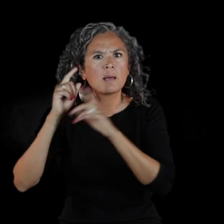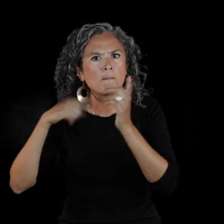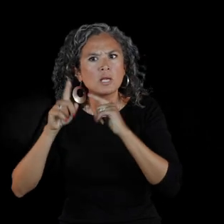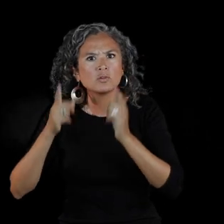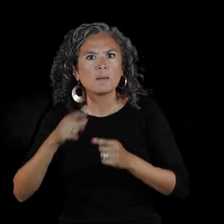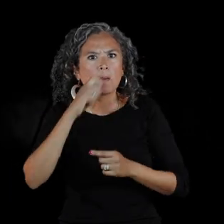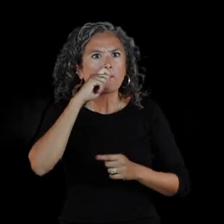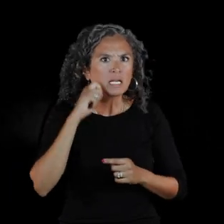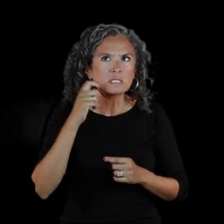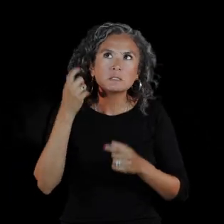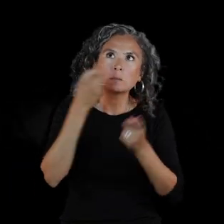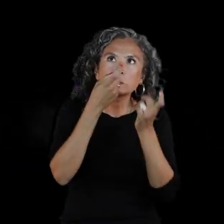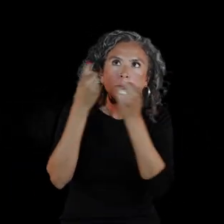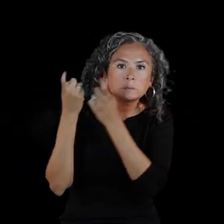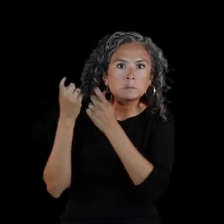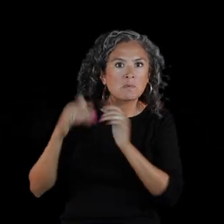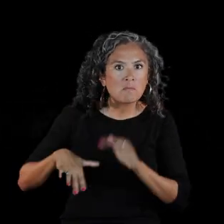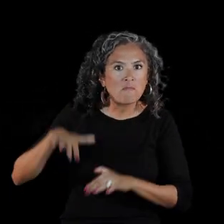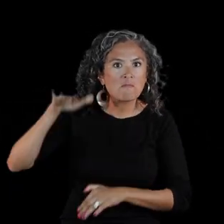pero también tenia prácticas muy machistas.